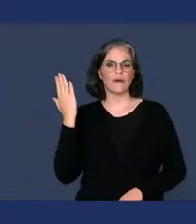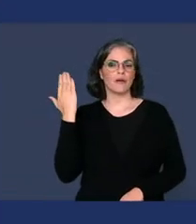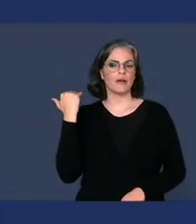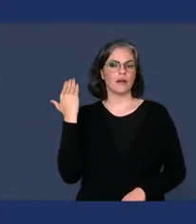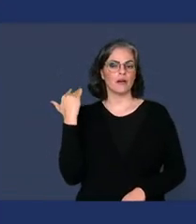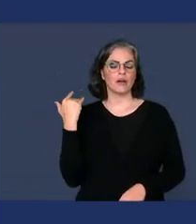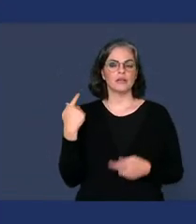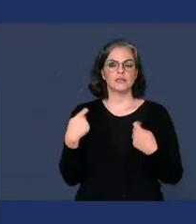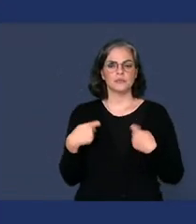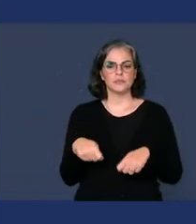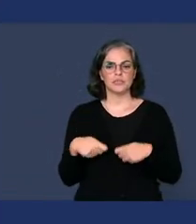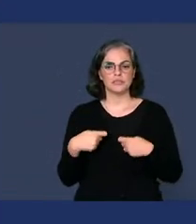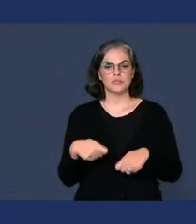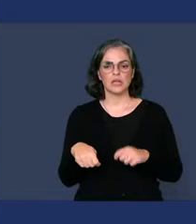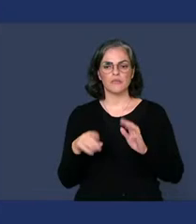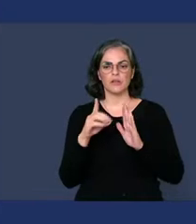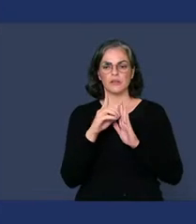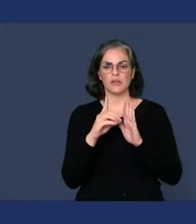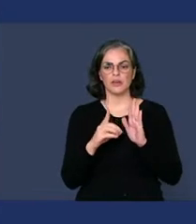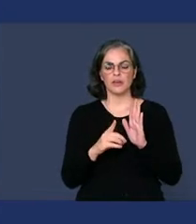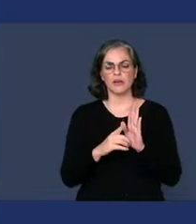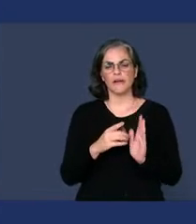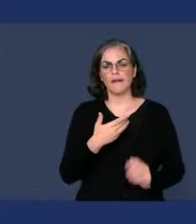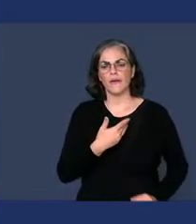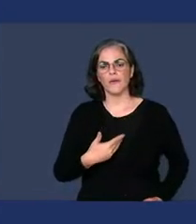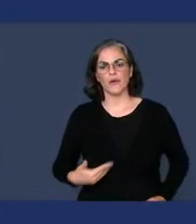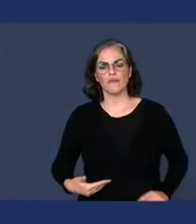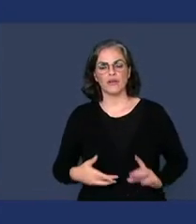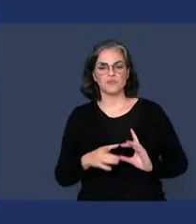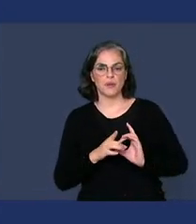A OESTE DO BRASIL QUE DEPENDIA DE UM DECRETO GOVERNAMENTAL